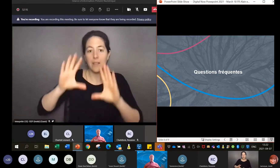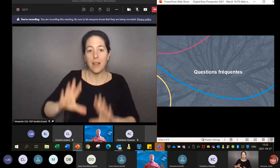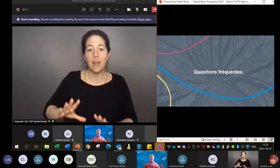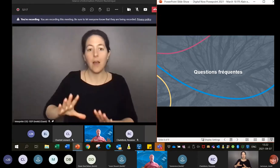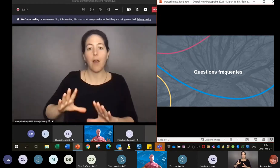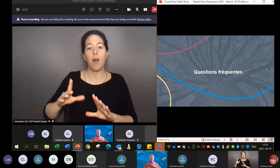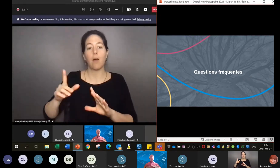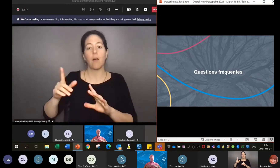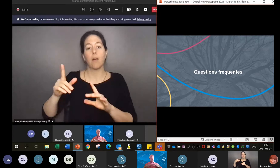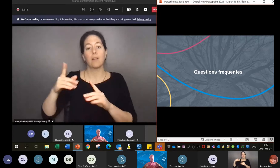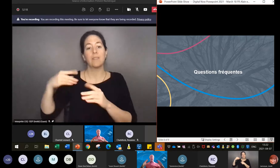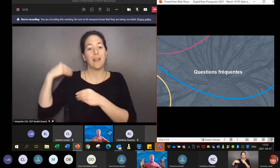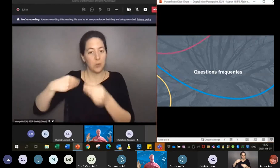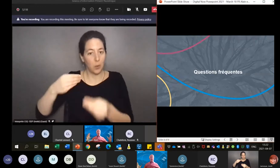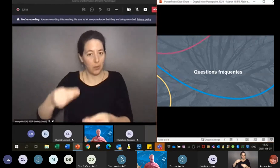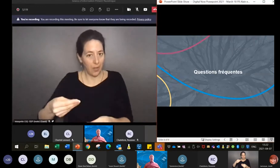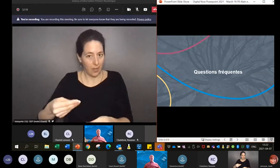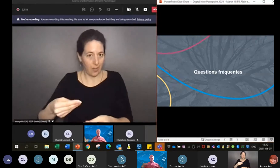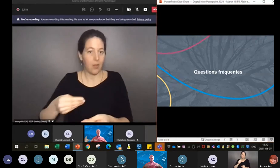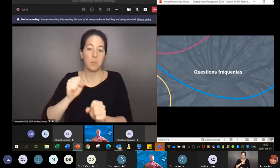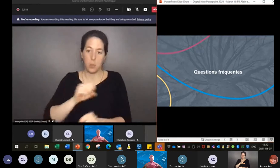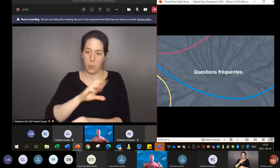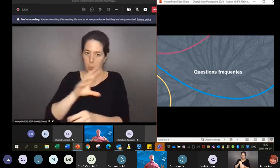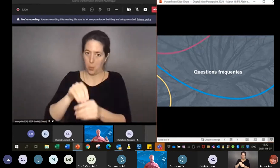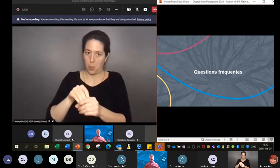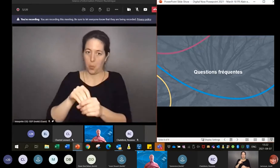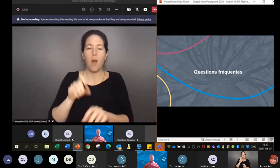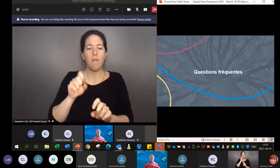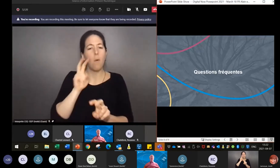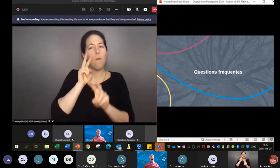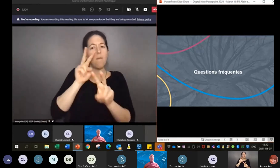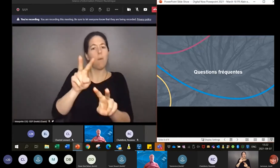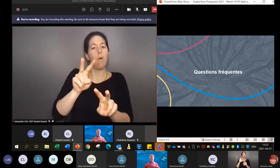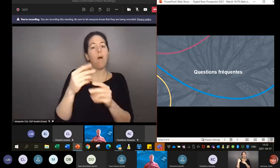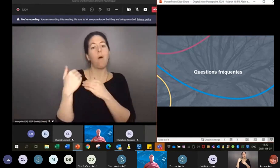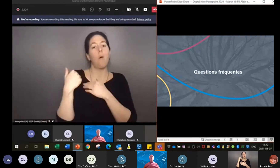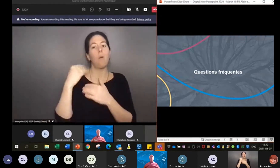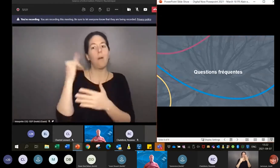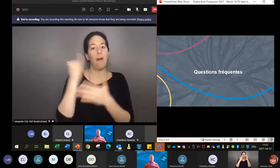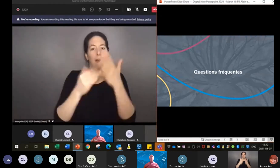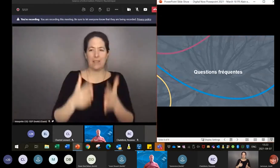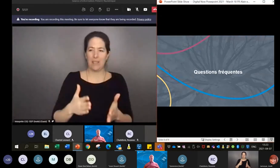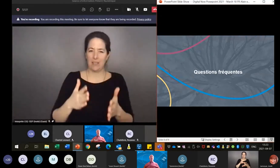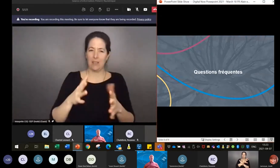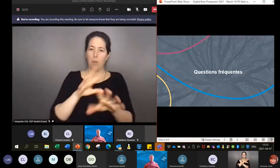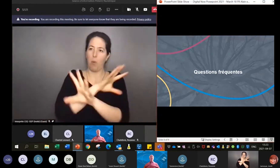faut voir la fonction d’artiste d’une façon globale et large.